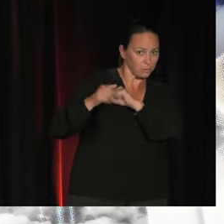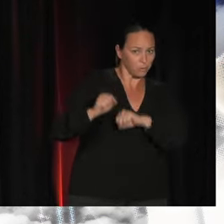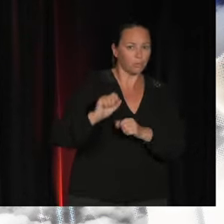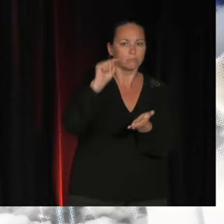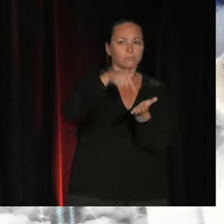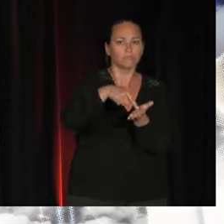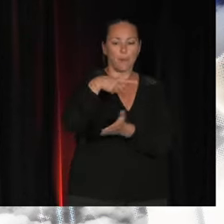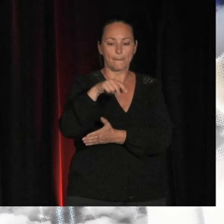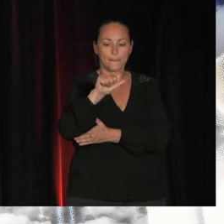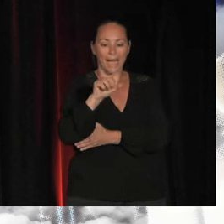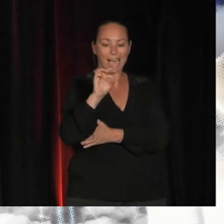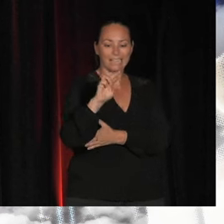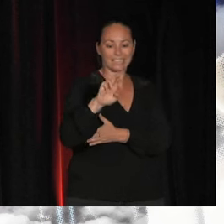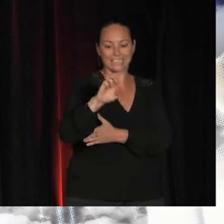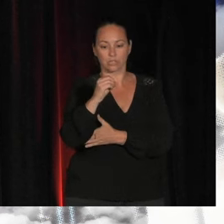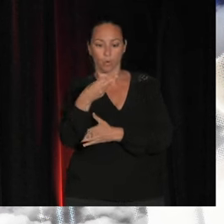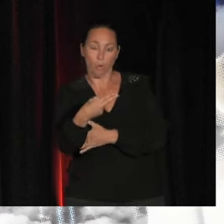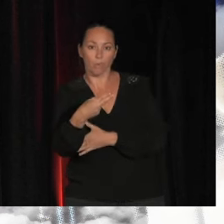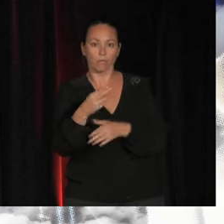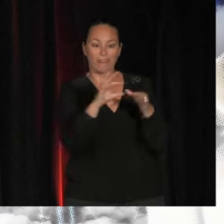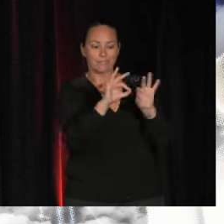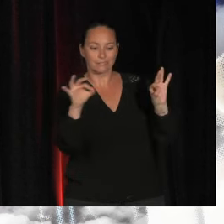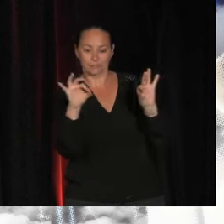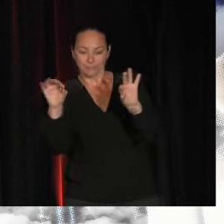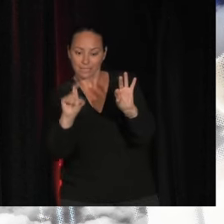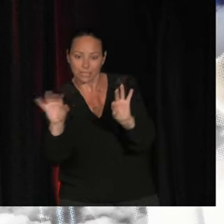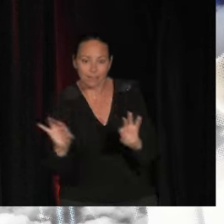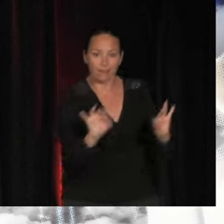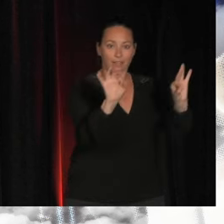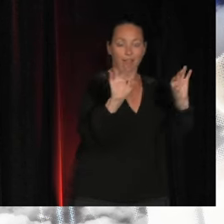C'est simple, vous allez sur le lien qui est dans la description et pour un euro, deux euros ou plus, pour le prix, par exemple,